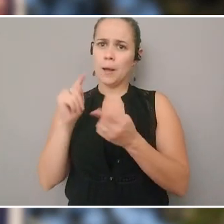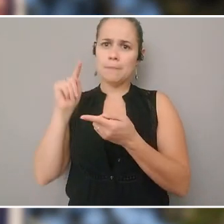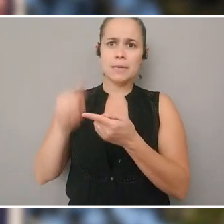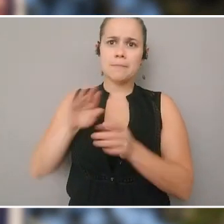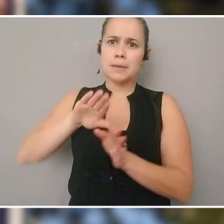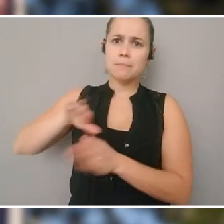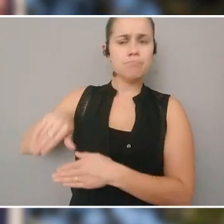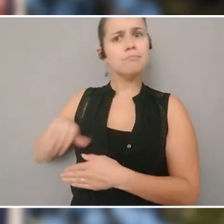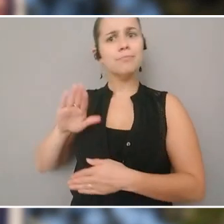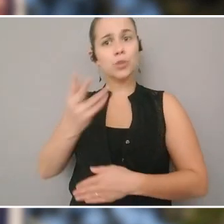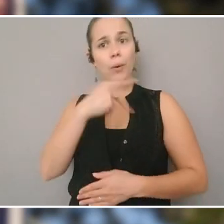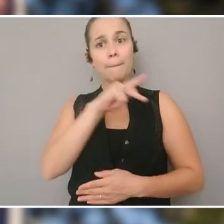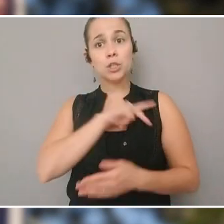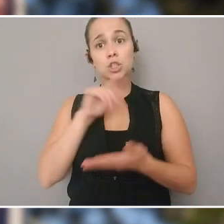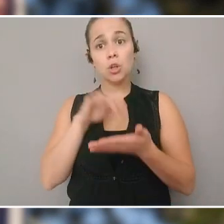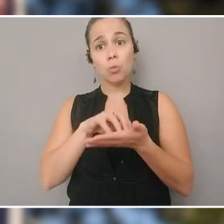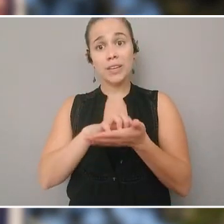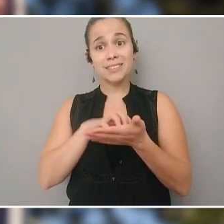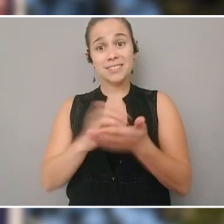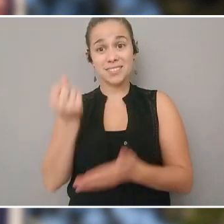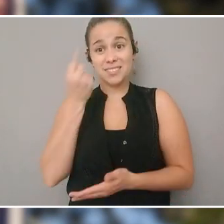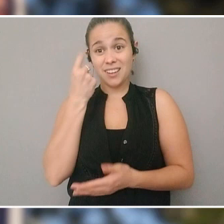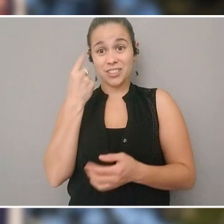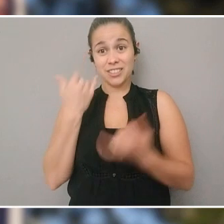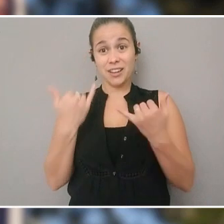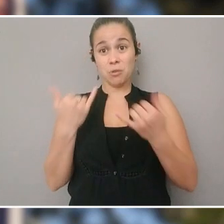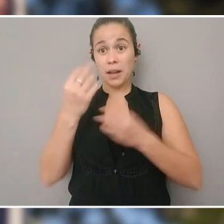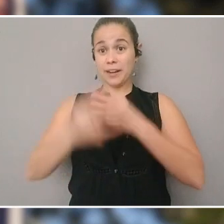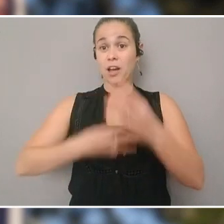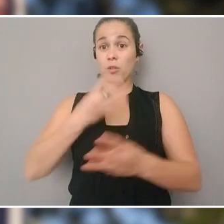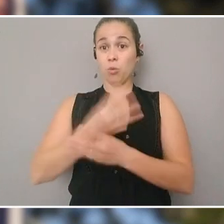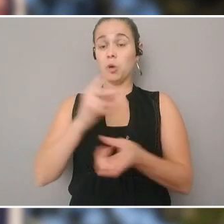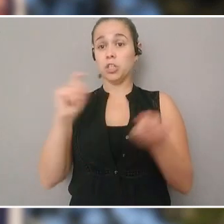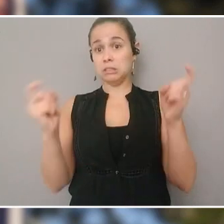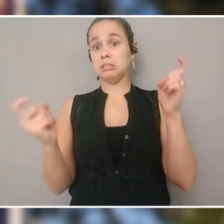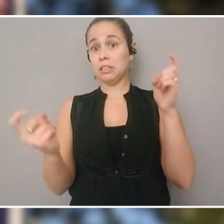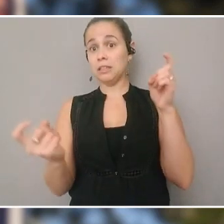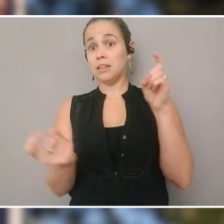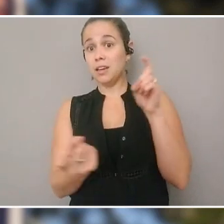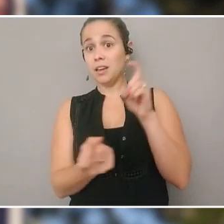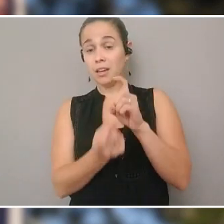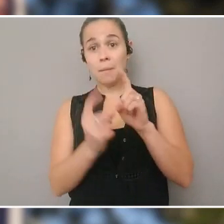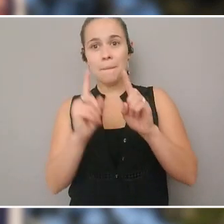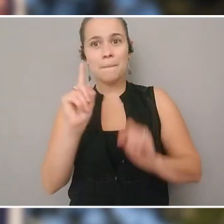debilidades personales. El mundo está cambiando pero